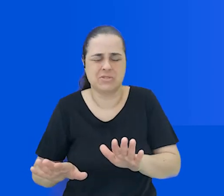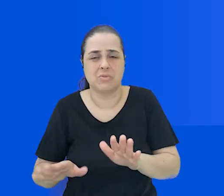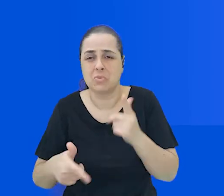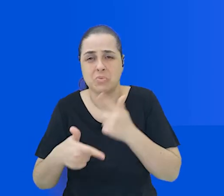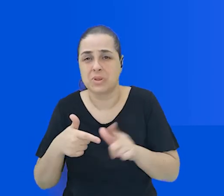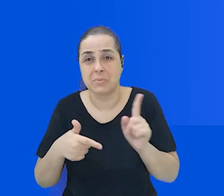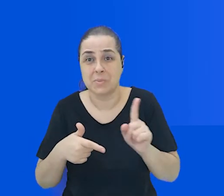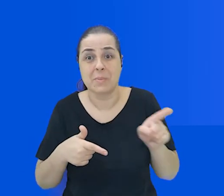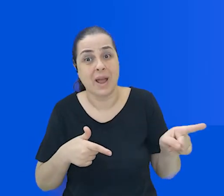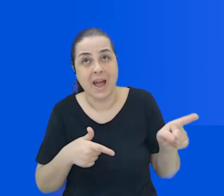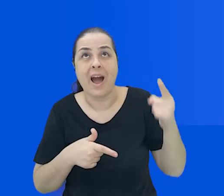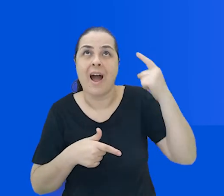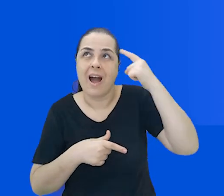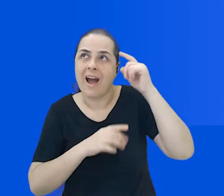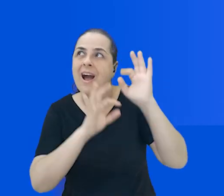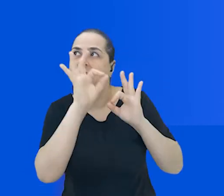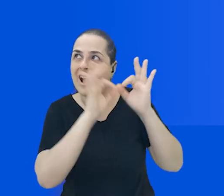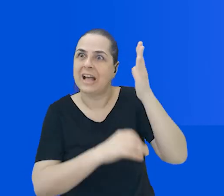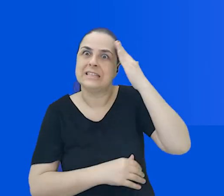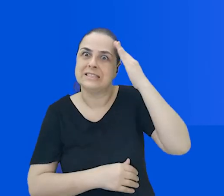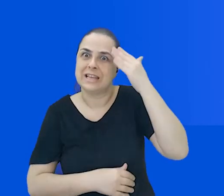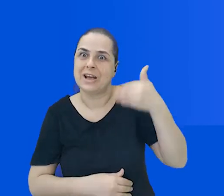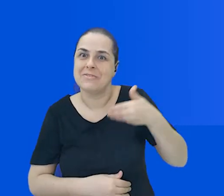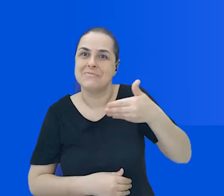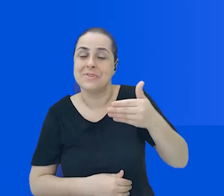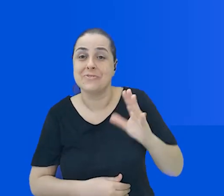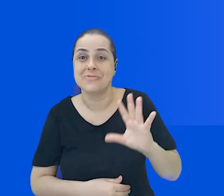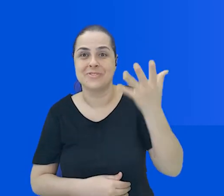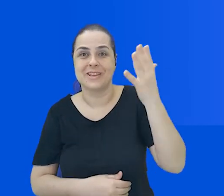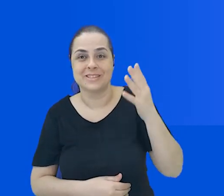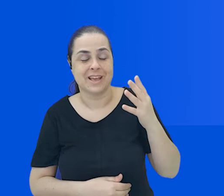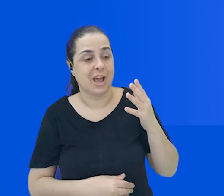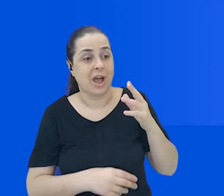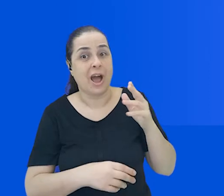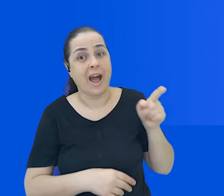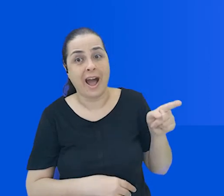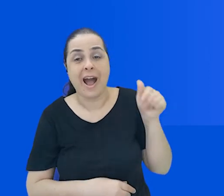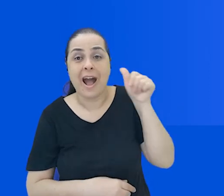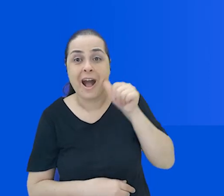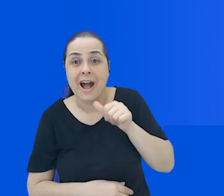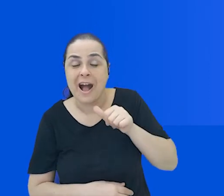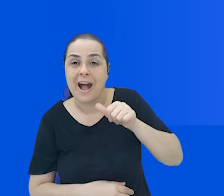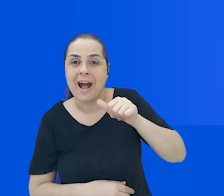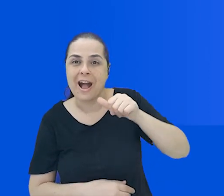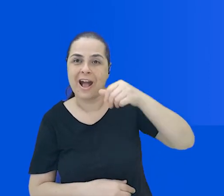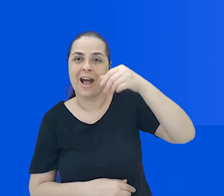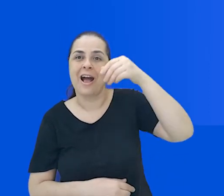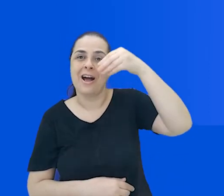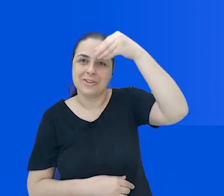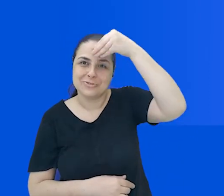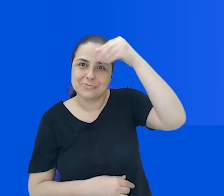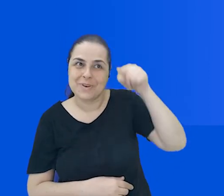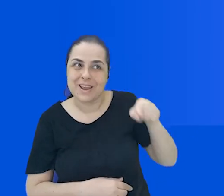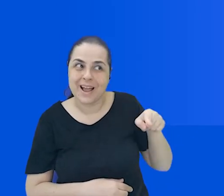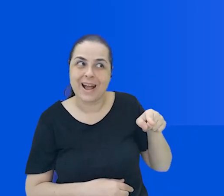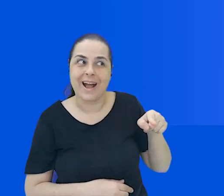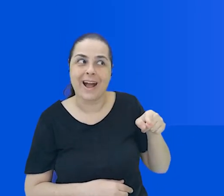Então, a emoção deveria durar tão pouco quanto a expressão dela, da tua sobrinha. Só que que acontece? A gente